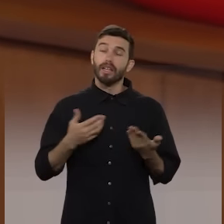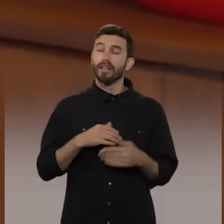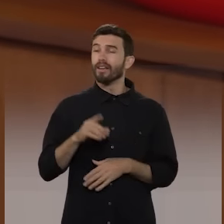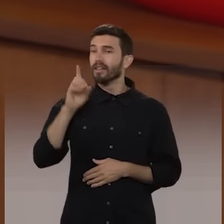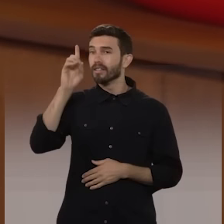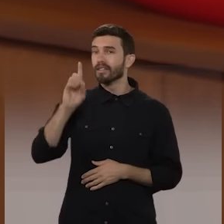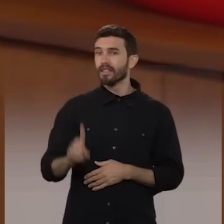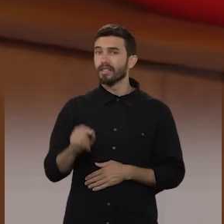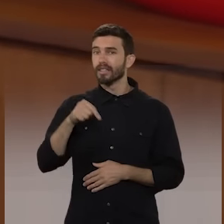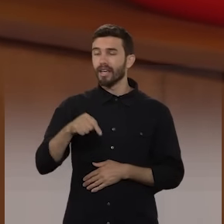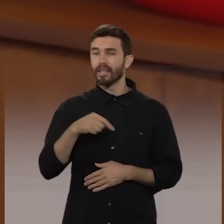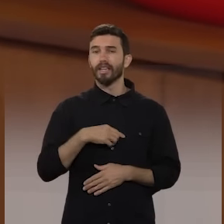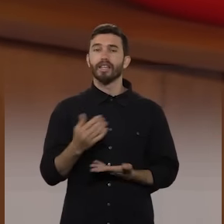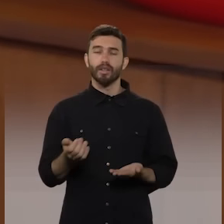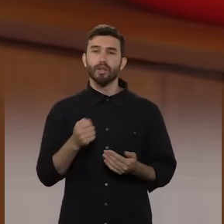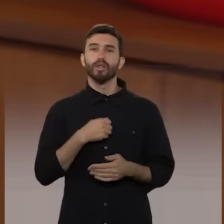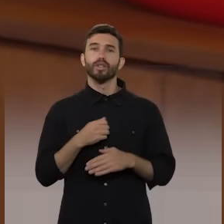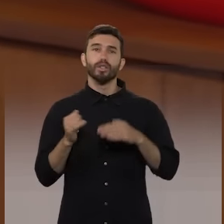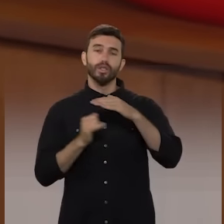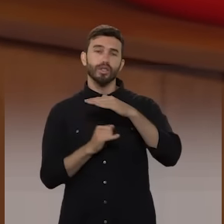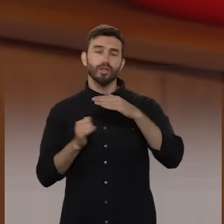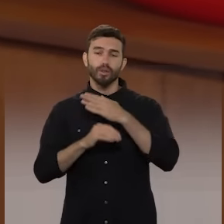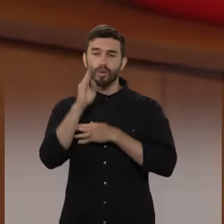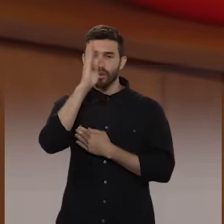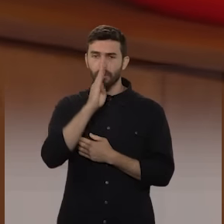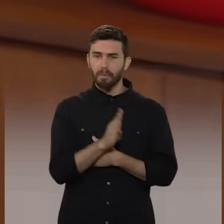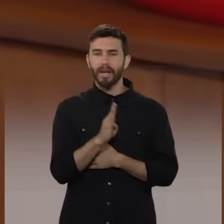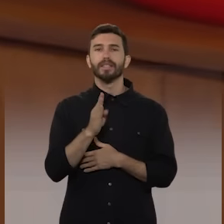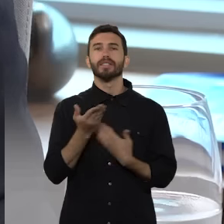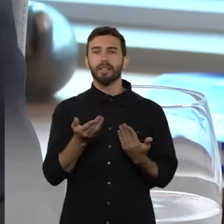infraestrutura do Brasil na parte do setor elétrico, ela é bem pensada.